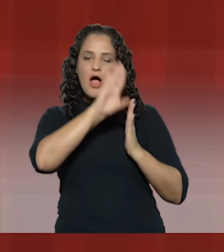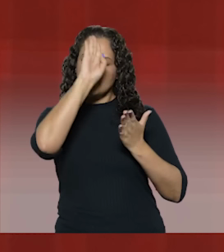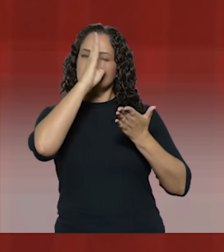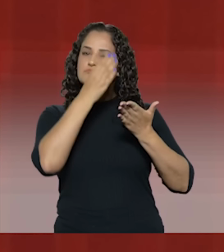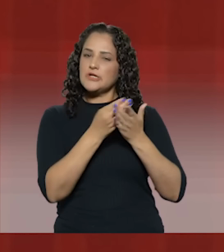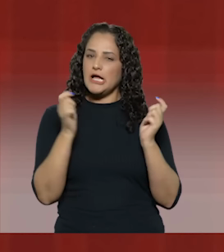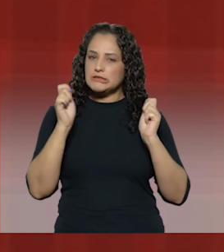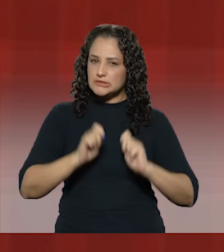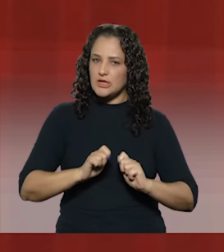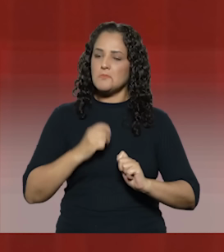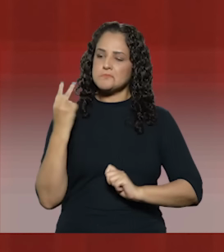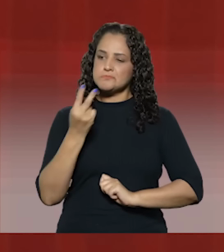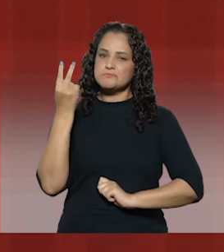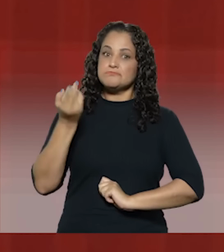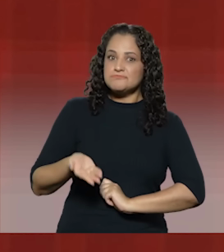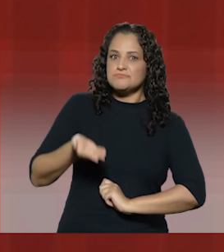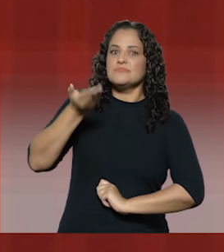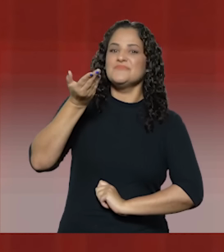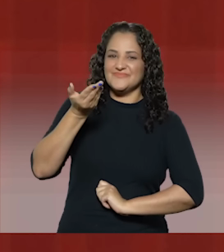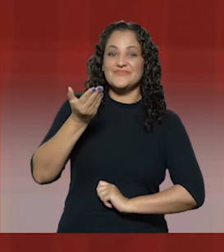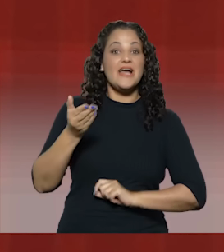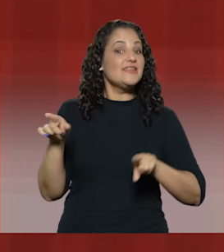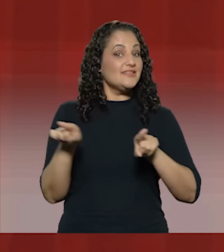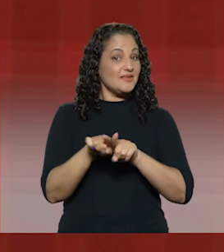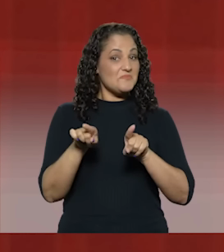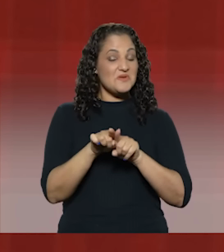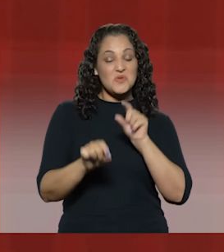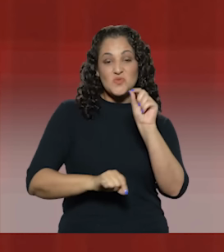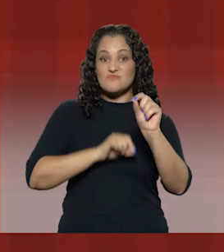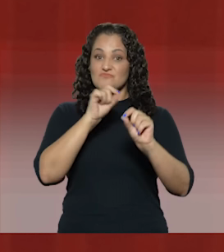ele acredita que possuem potencial de valorização e, ao mesmo tempo,